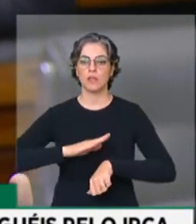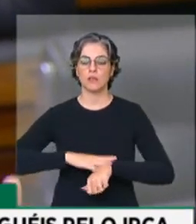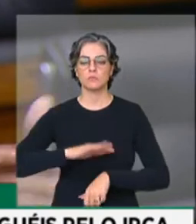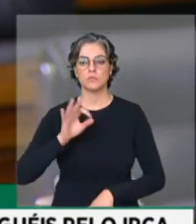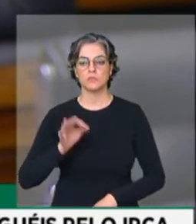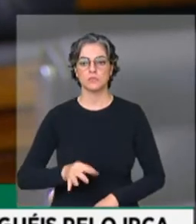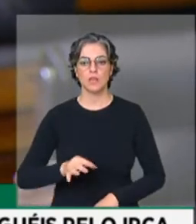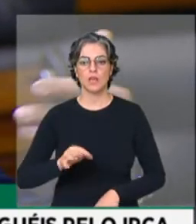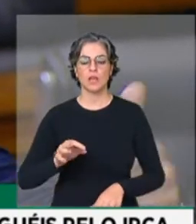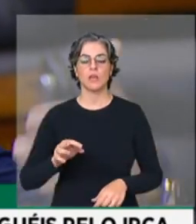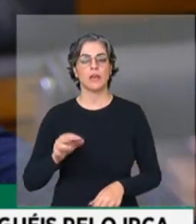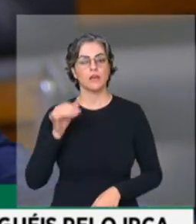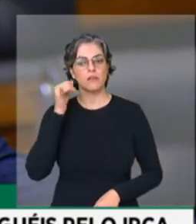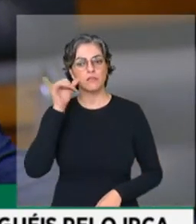NÃO CAUSEMOS UM DANO AINDA MAIOR.... DO QUE A SOLUÇÃ